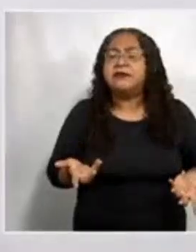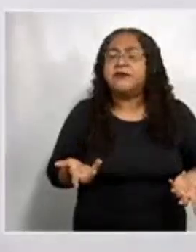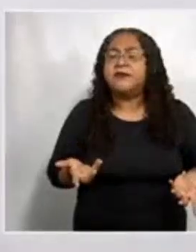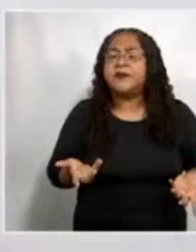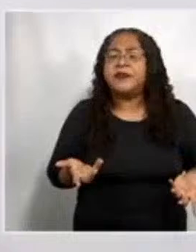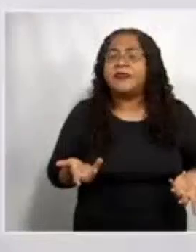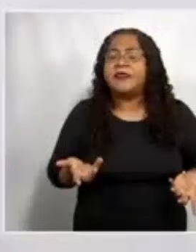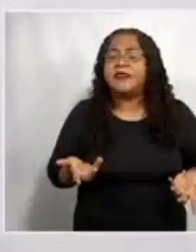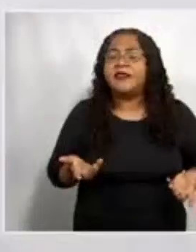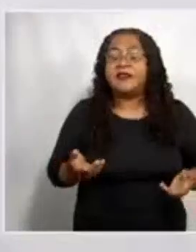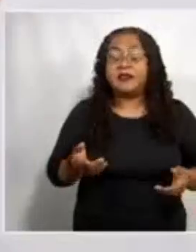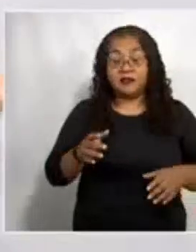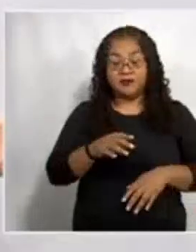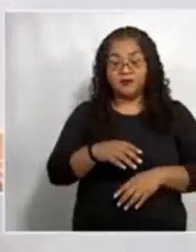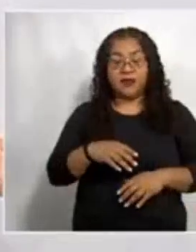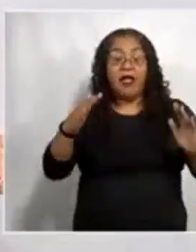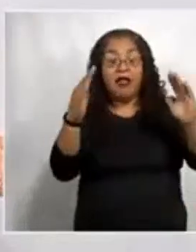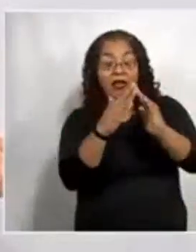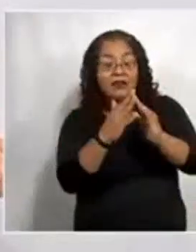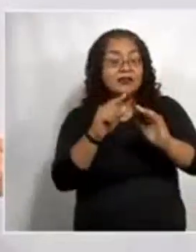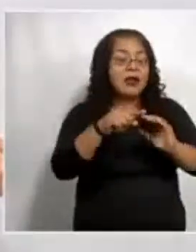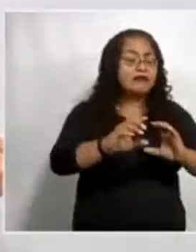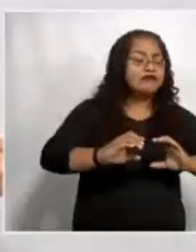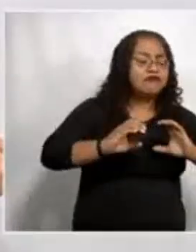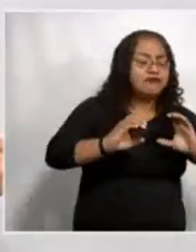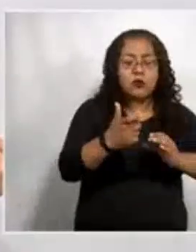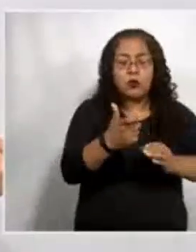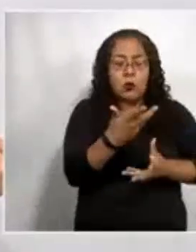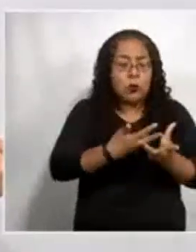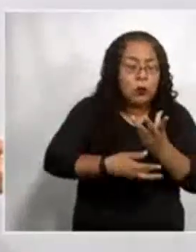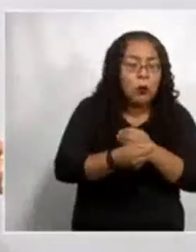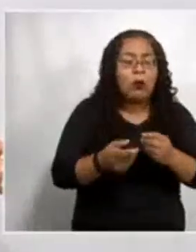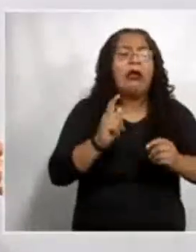cuida del hogar?